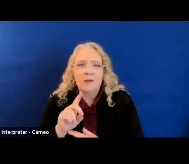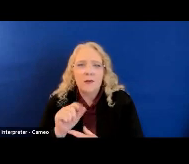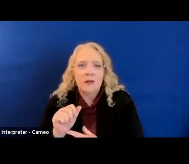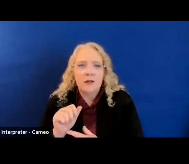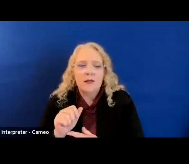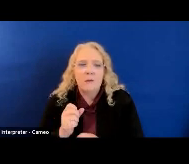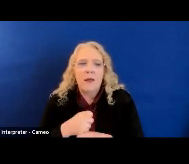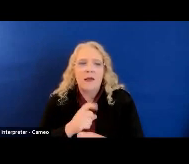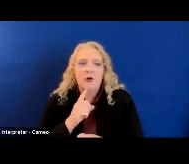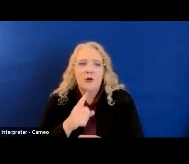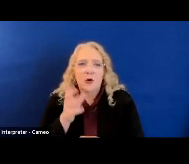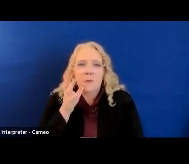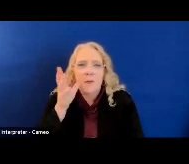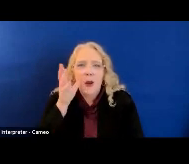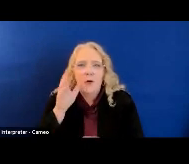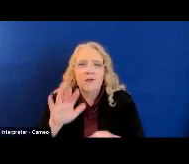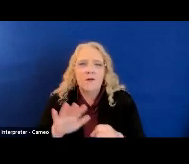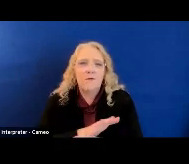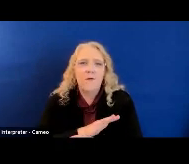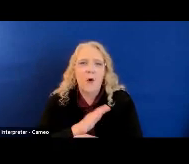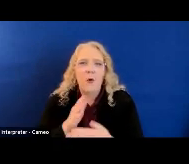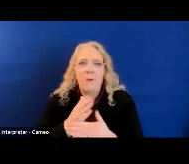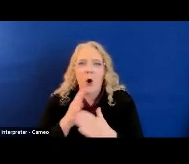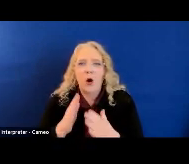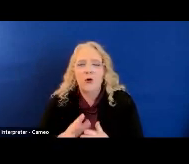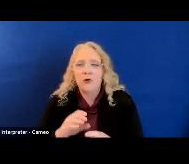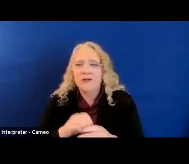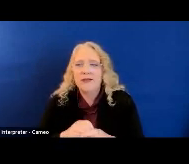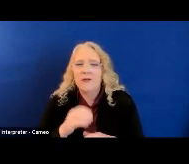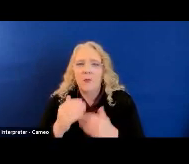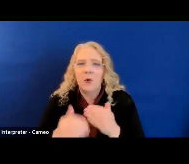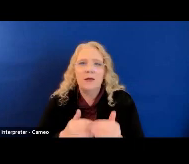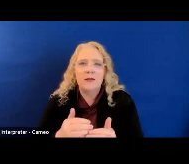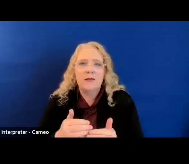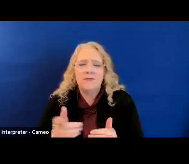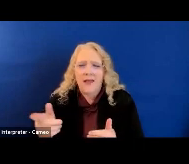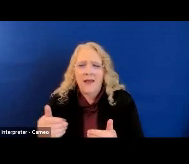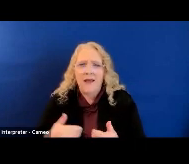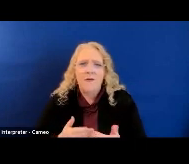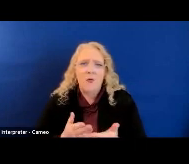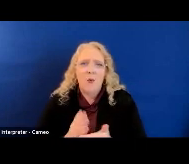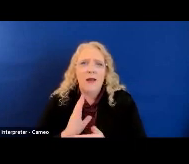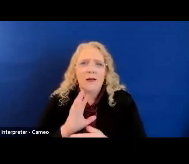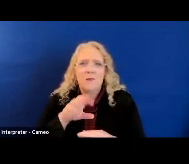las garantías procesales son esenciales porque protegen los derechos de los estudiantes con discapacidades y asegura que los padres sean socios completos en el proceso educativo